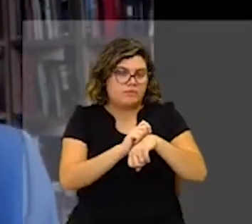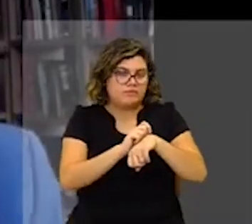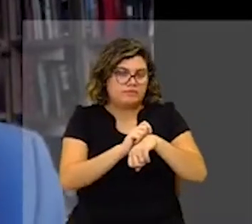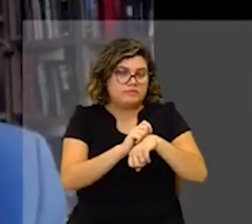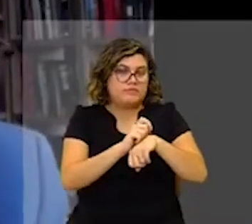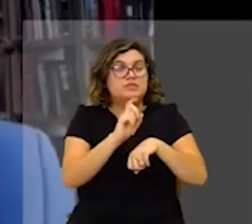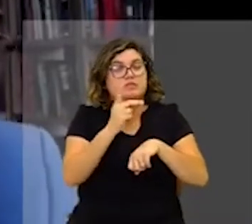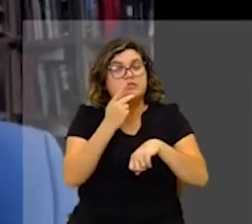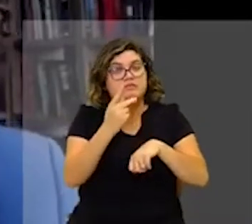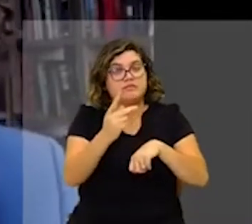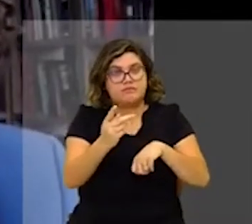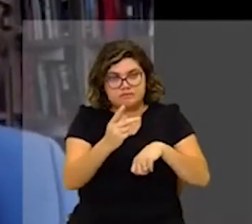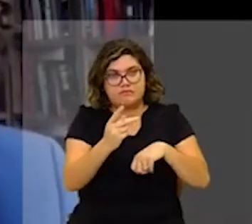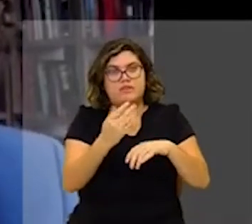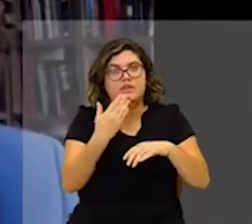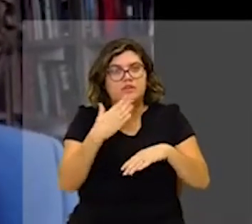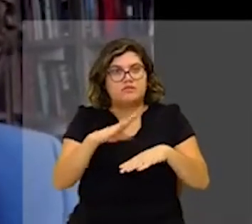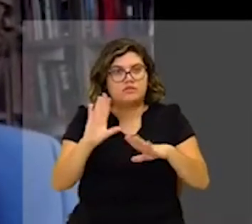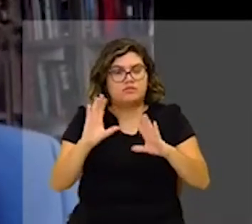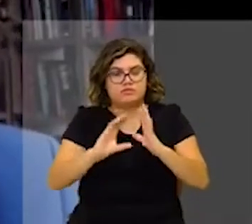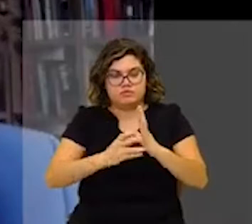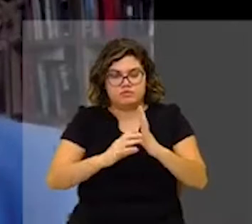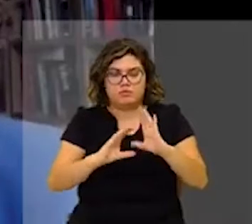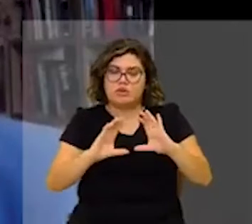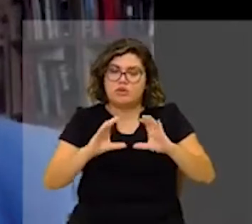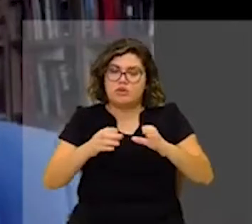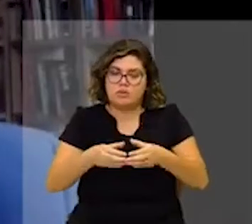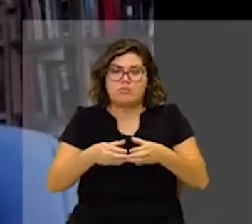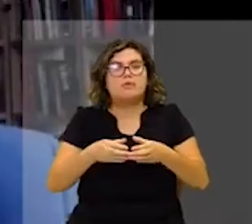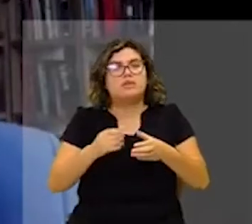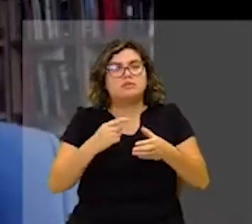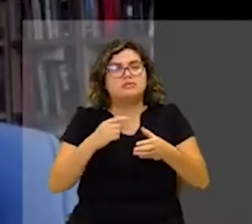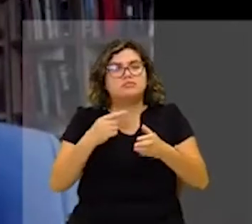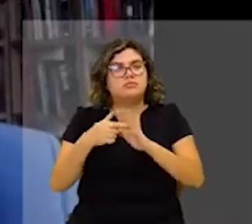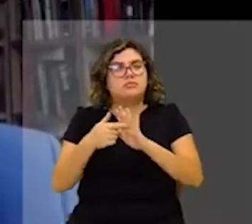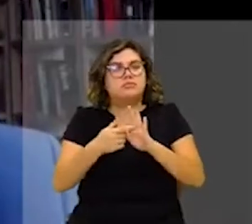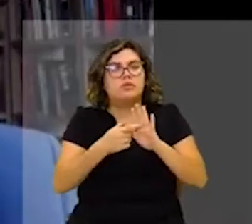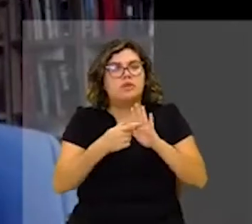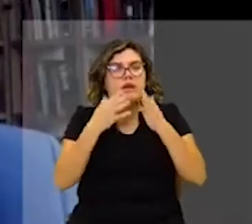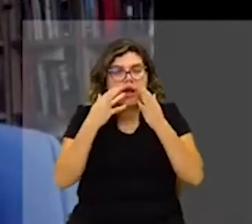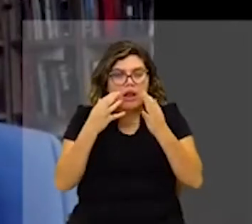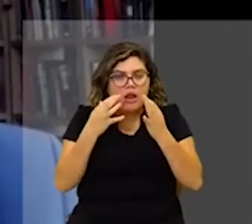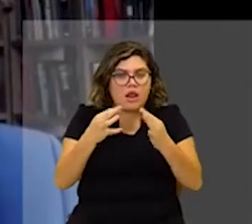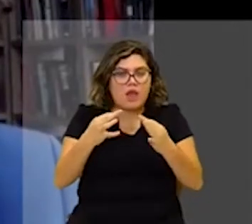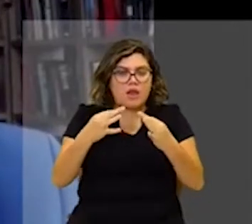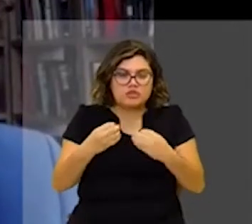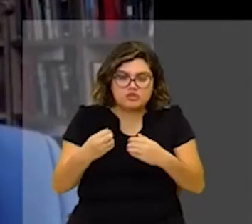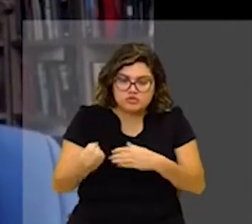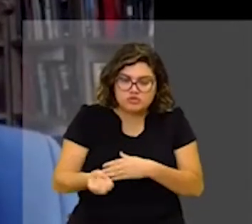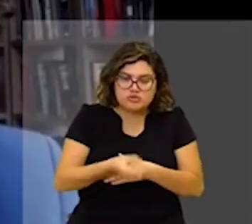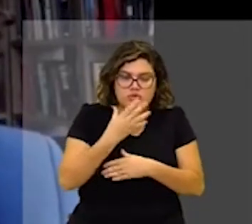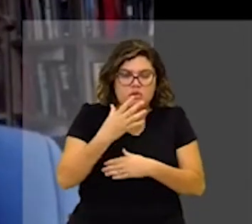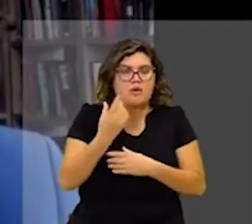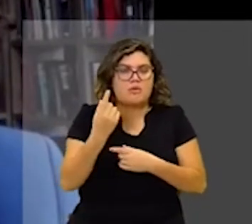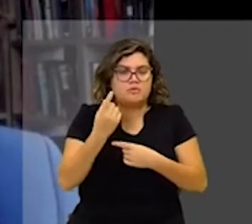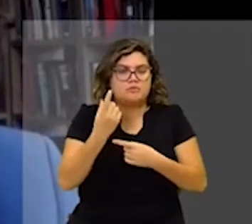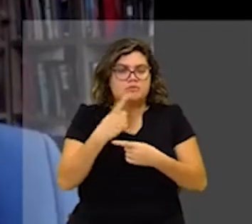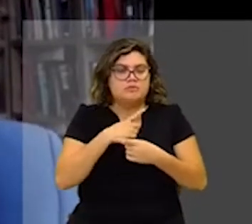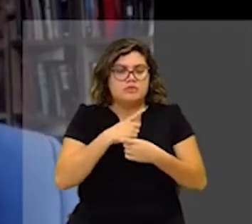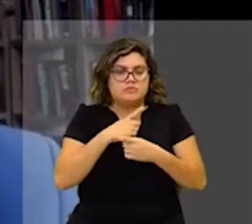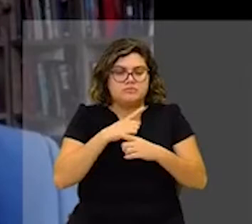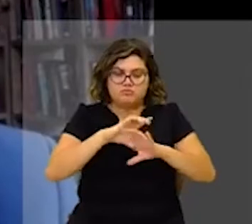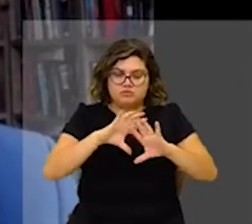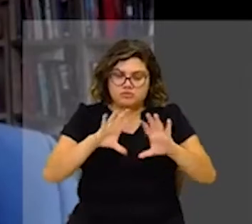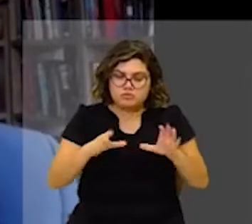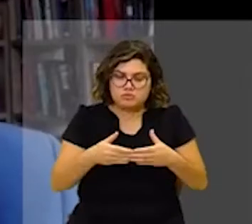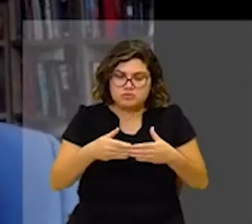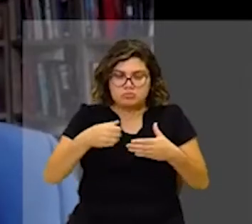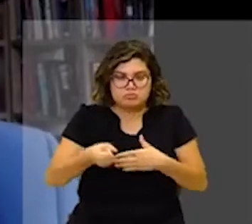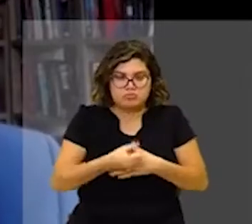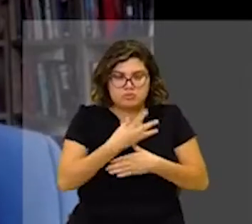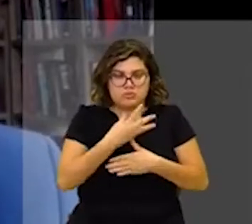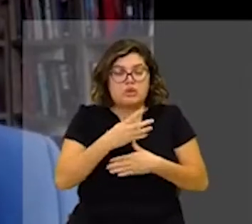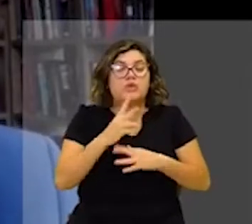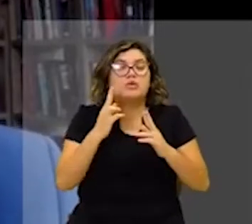candidato da Silva indicam que o olhar tem novo para um fenômeno novo e como a colega Bárbara aí